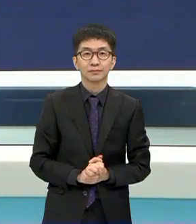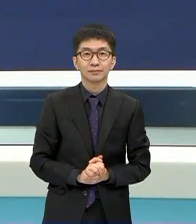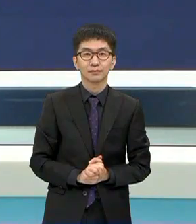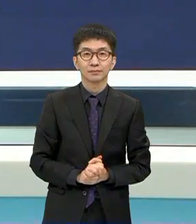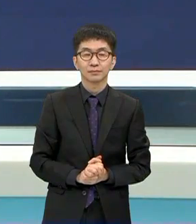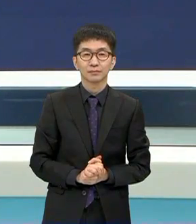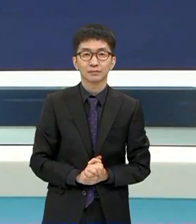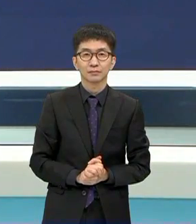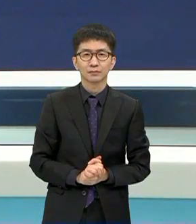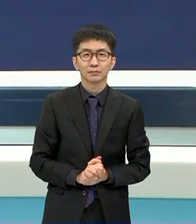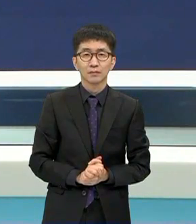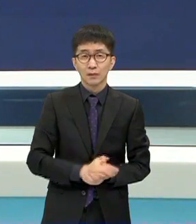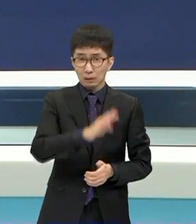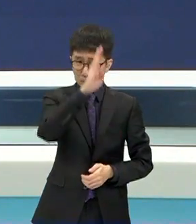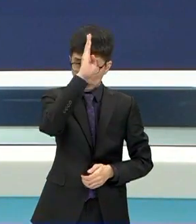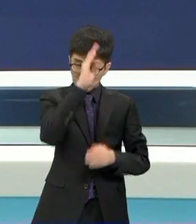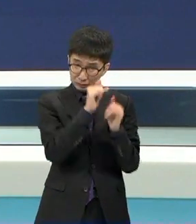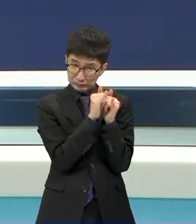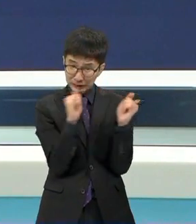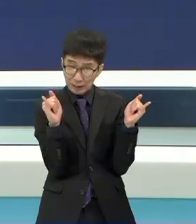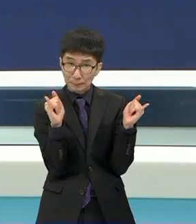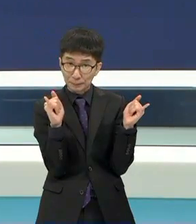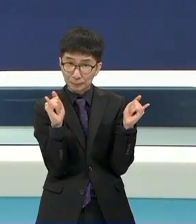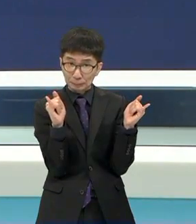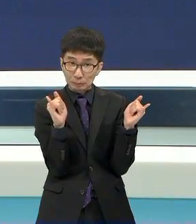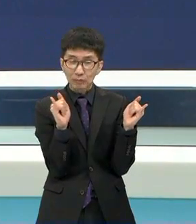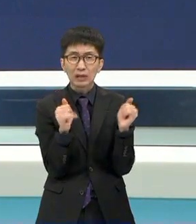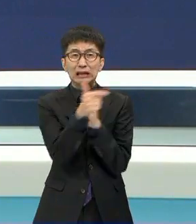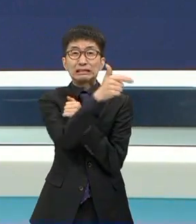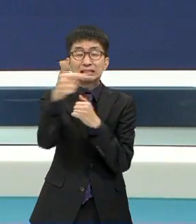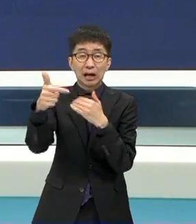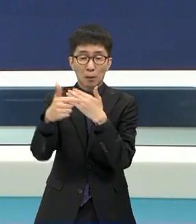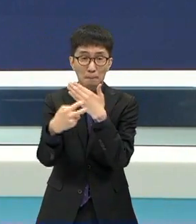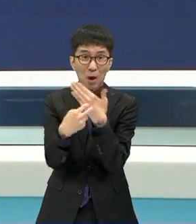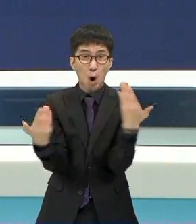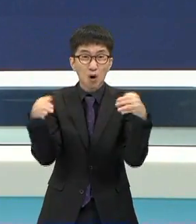(앵커) 아픈 사람들이 큰 병원으로만 몰리는 걸 막기 위해서 정부가 최근